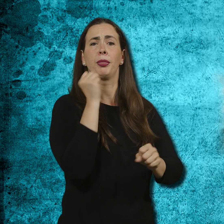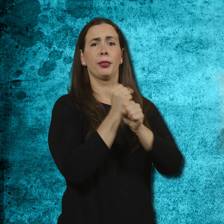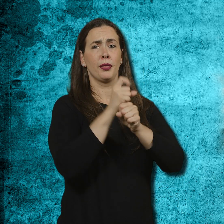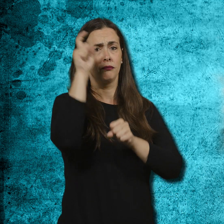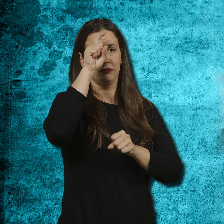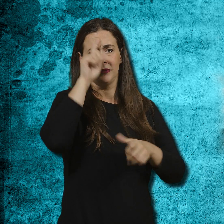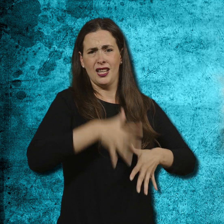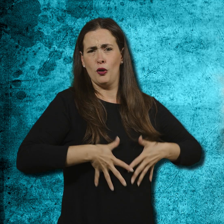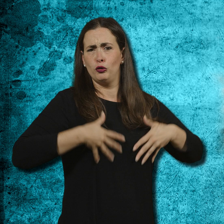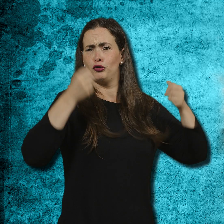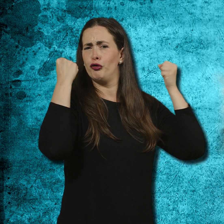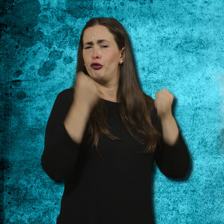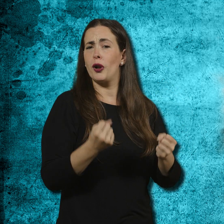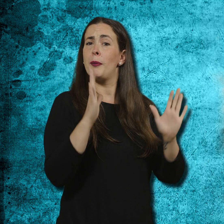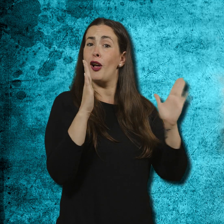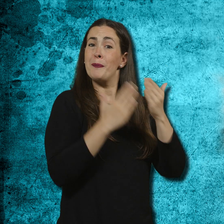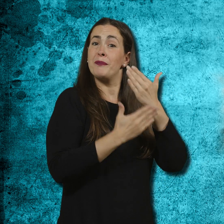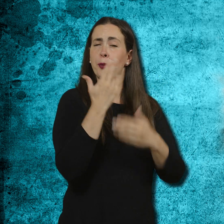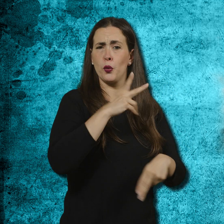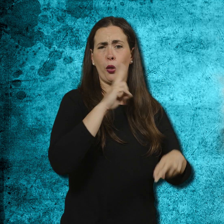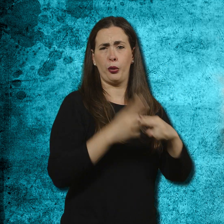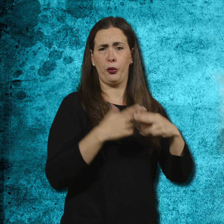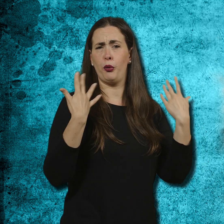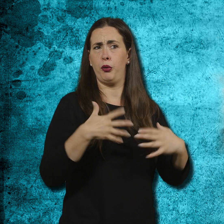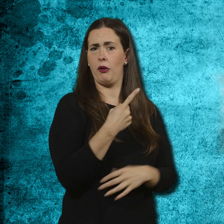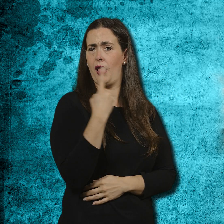Va començar a exercir la seva nova labor de professora amb molta il·lusió,